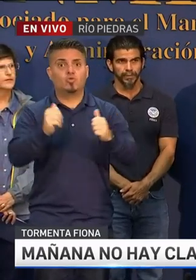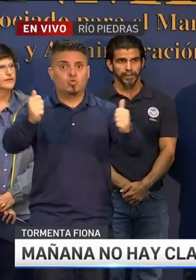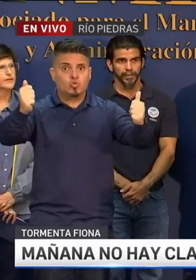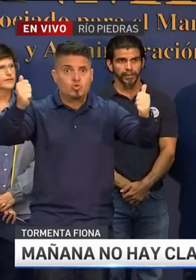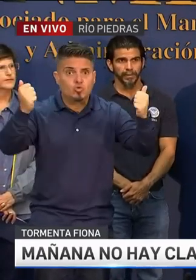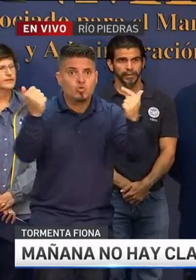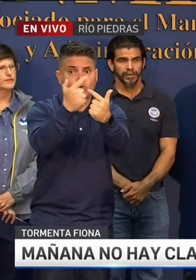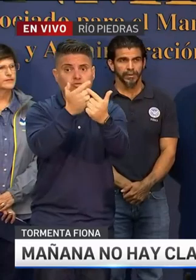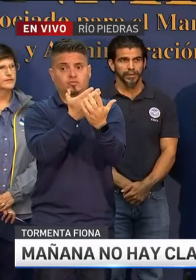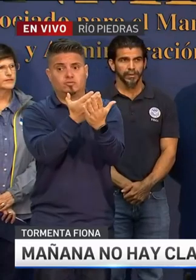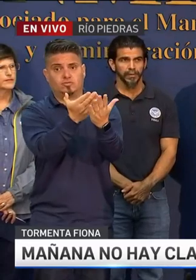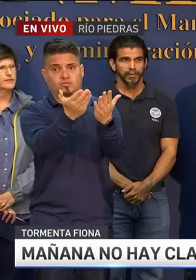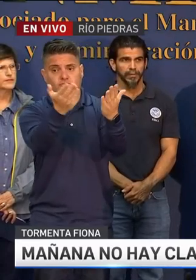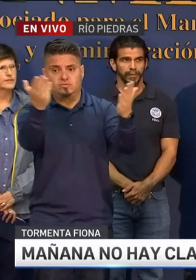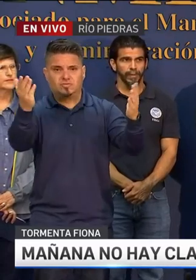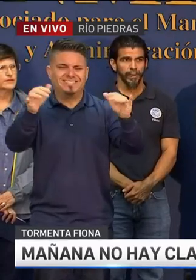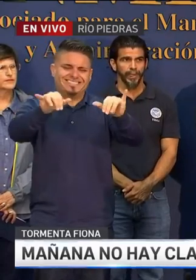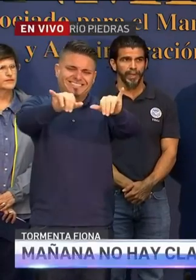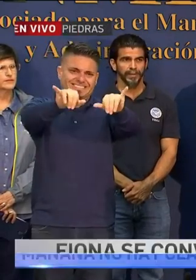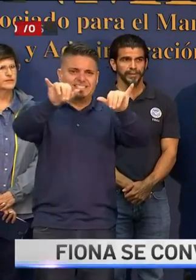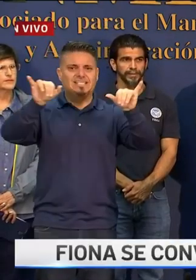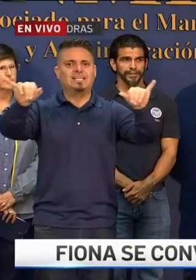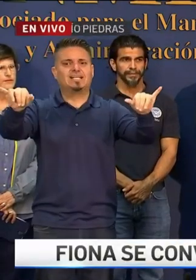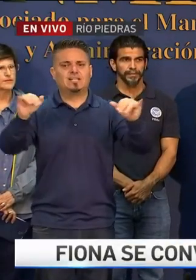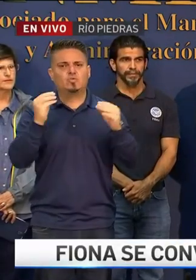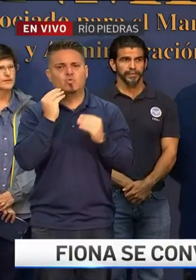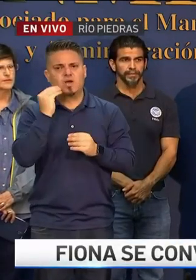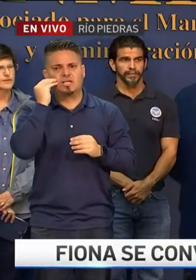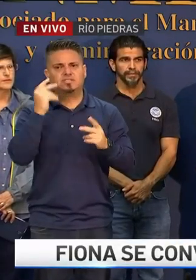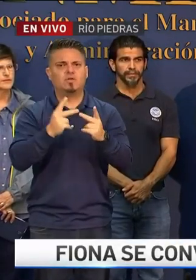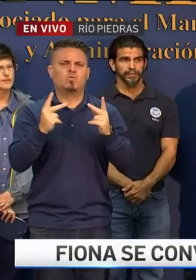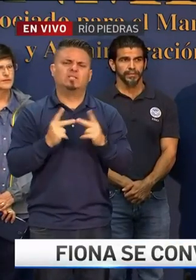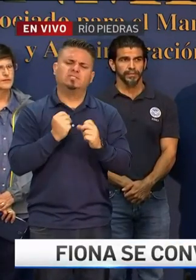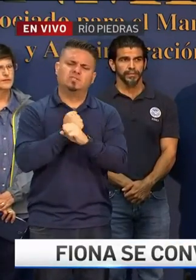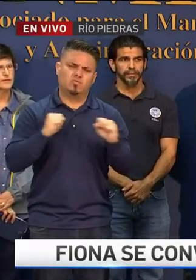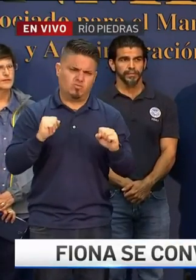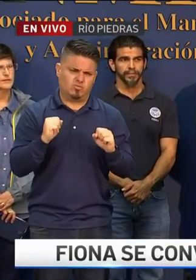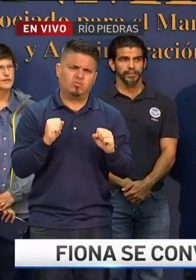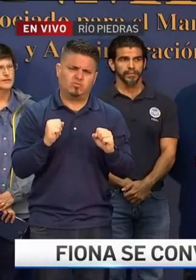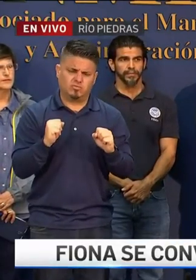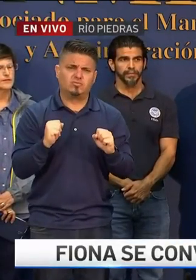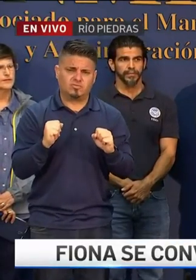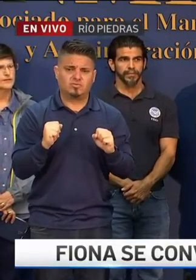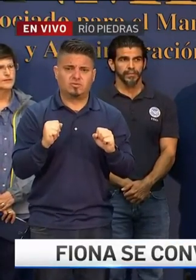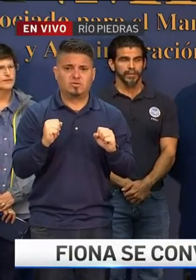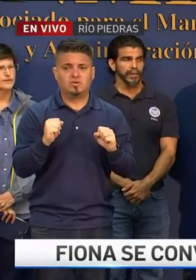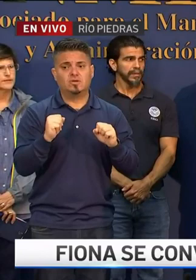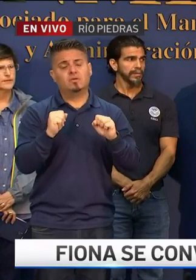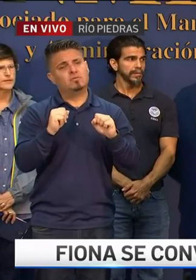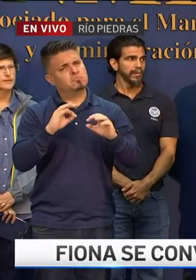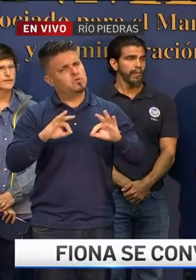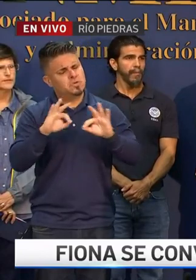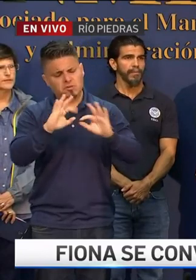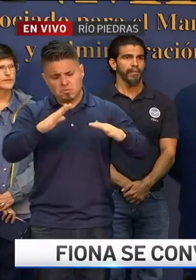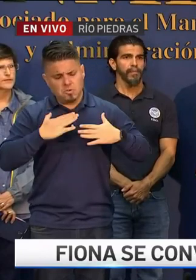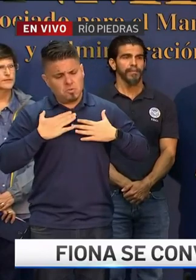PROVEYENDO AL PUEBLO DE PUERTO RICO.